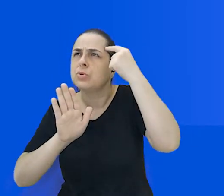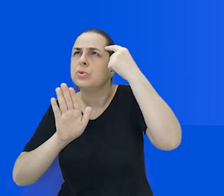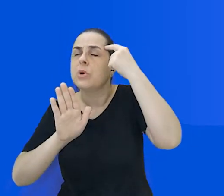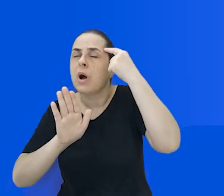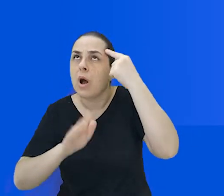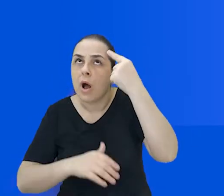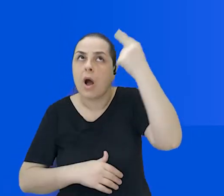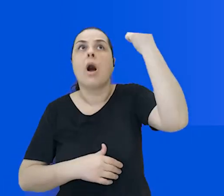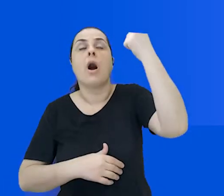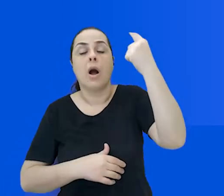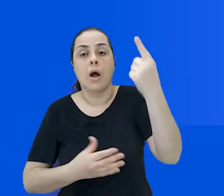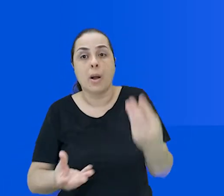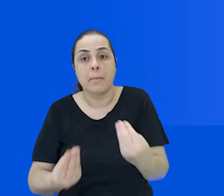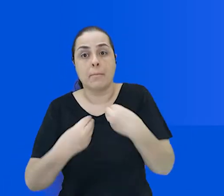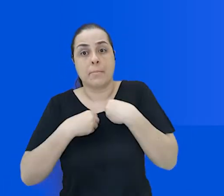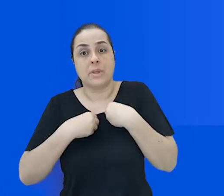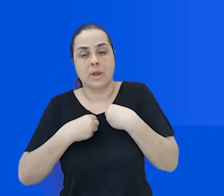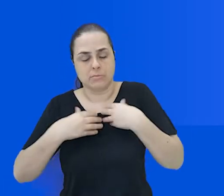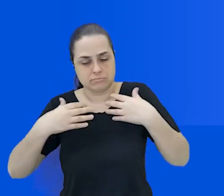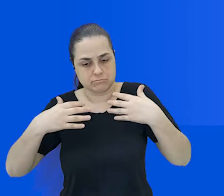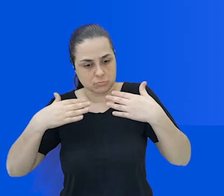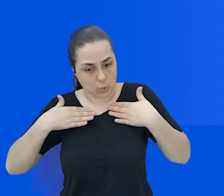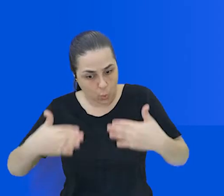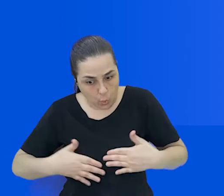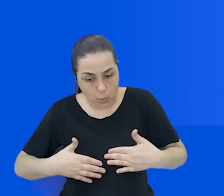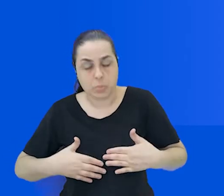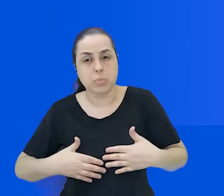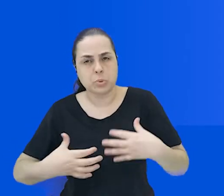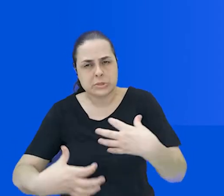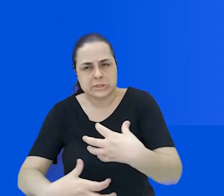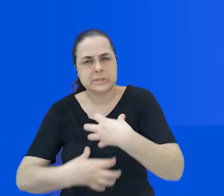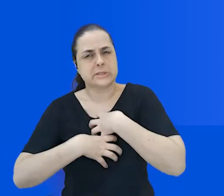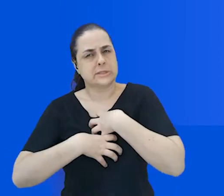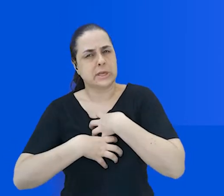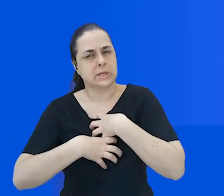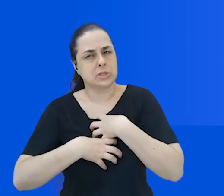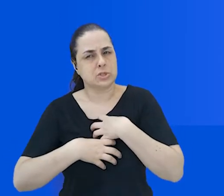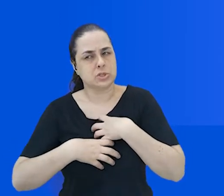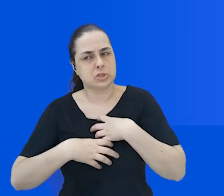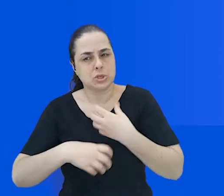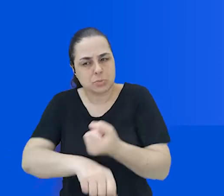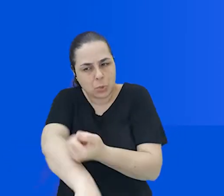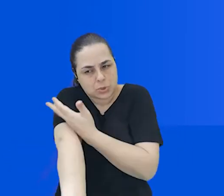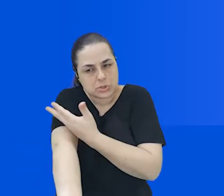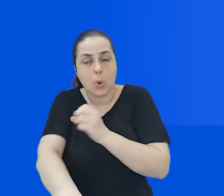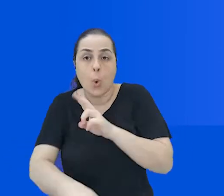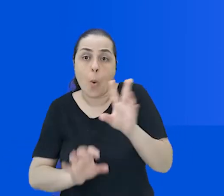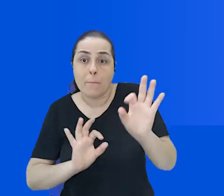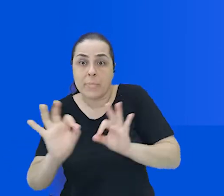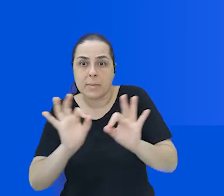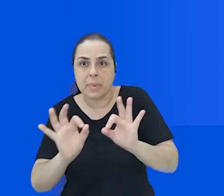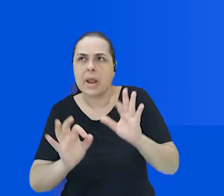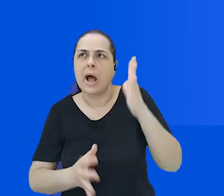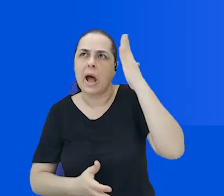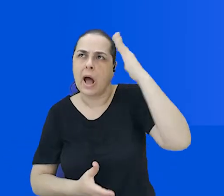desencadeia na gente sensações físicas para a gente se preparar ou dar significado para o que está acontecendo com a gente.